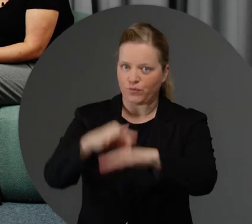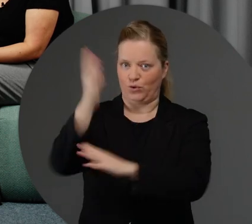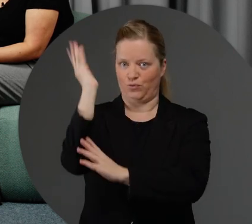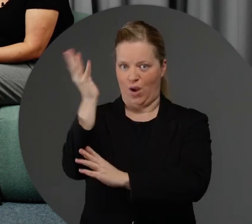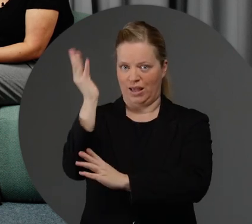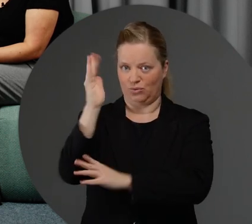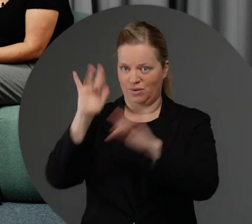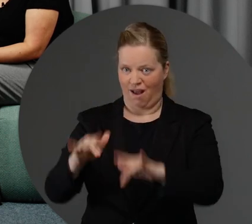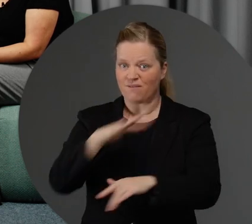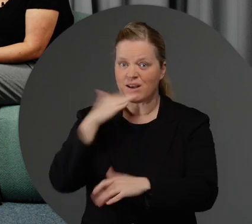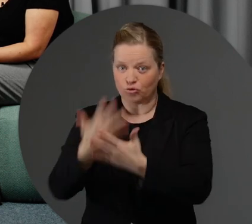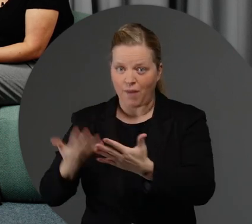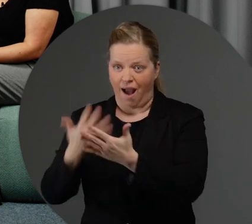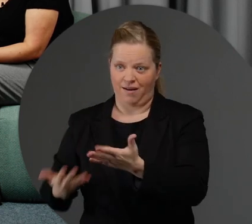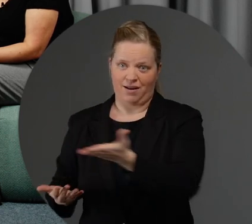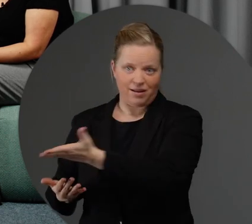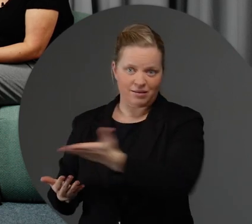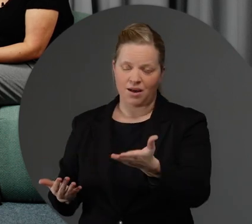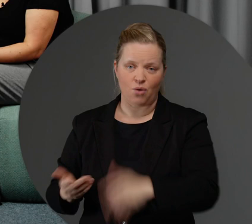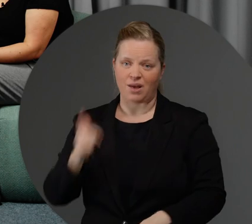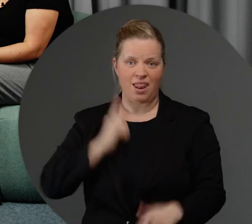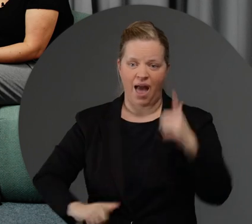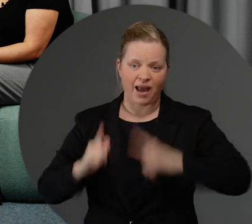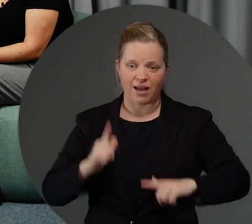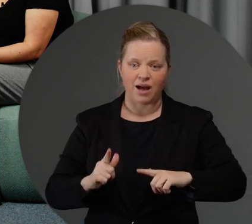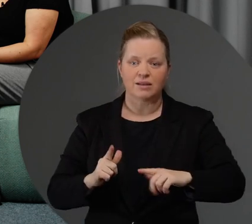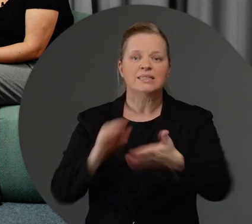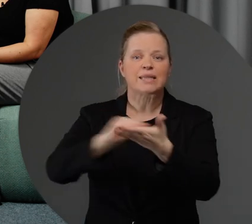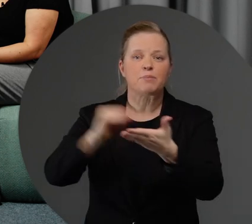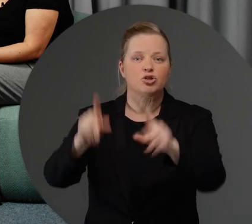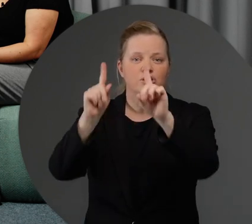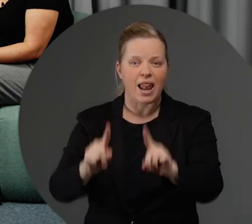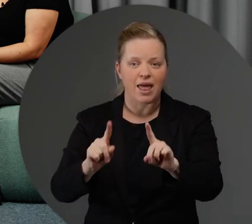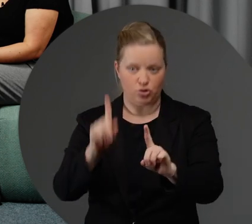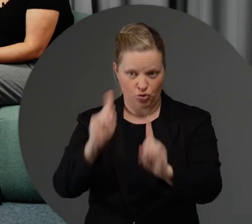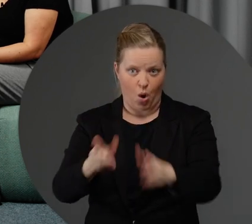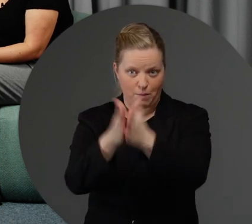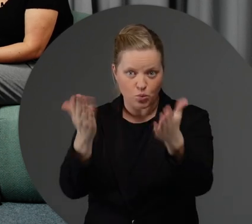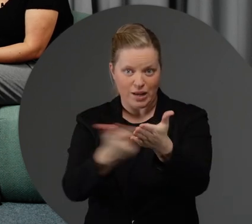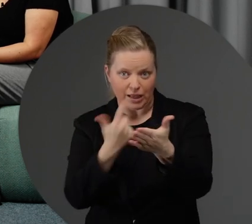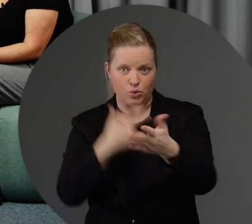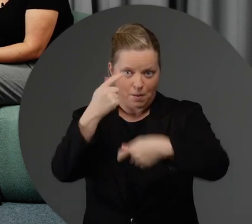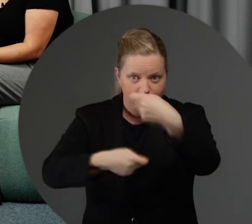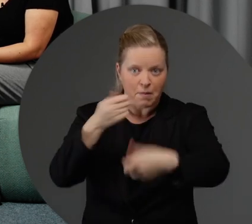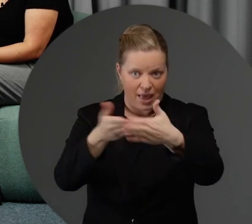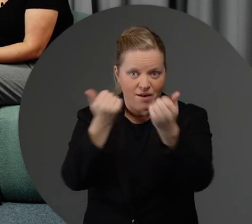Und da ist leider die Skriptenstelle, also die bereiten Literatur barrierefrei auf,